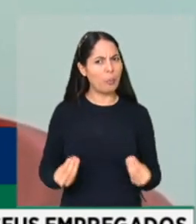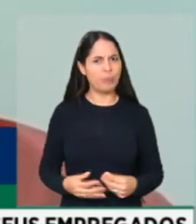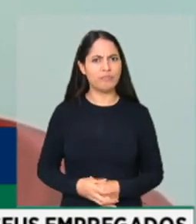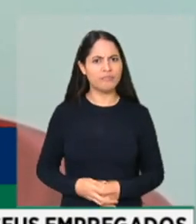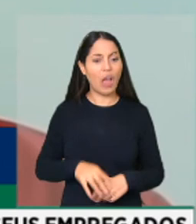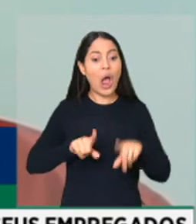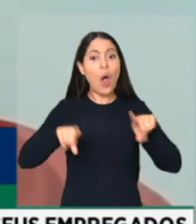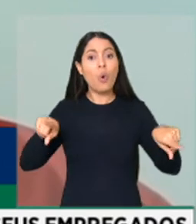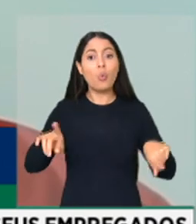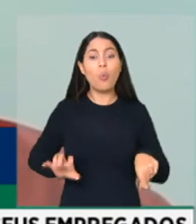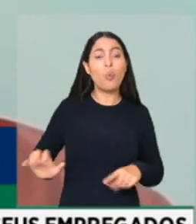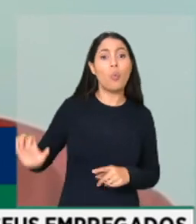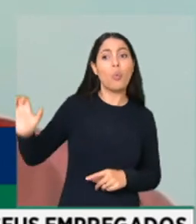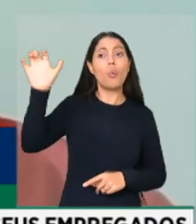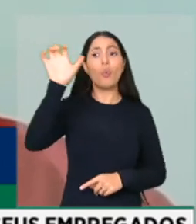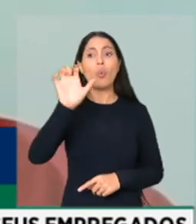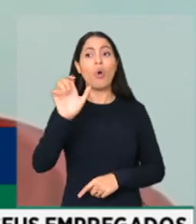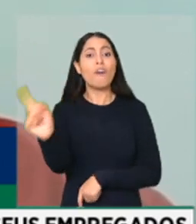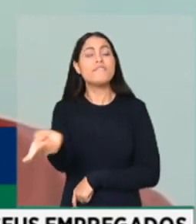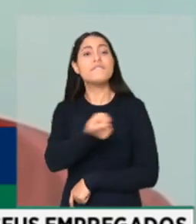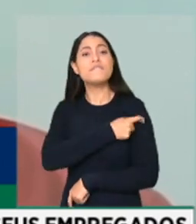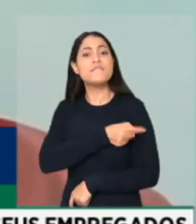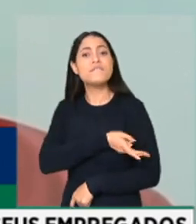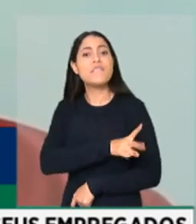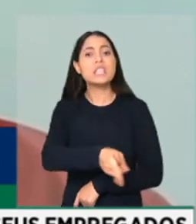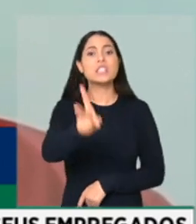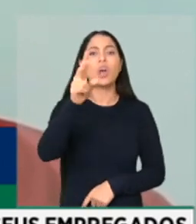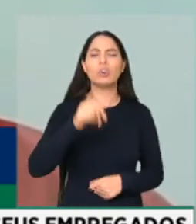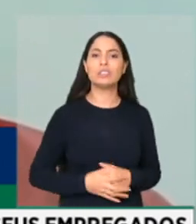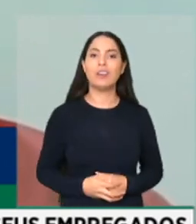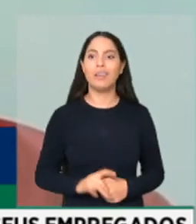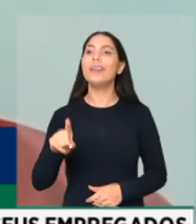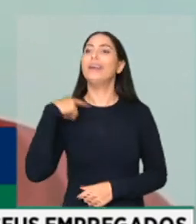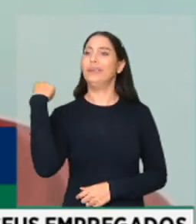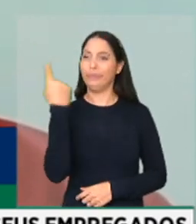CONTINUIDADE DA VACINAÇÃO, PRESIDENTE. E AQUI, CONTINUAMOS VOTANDO PARA QUE